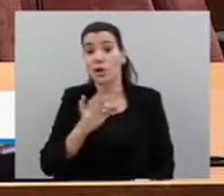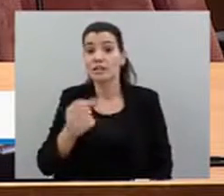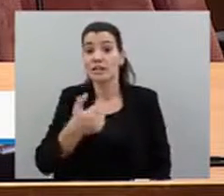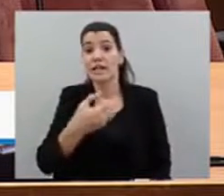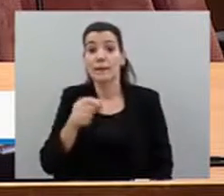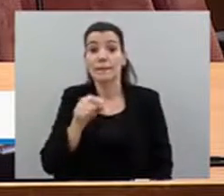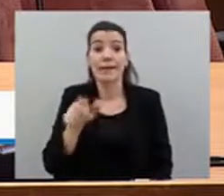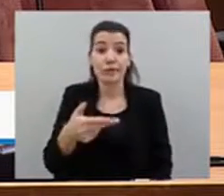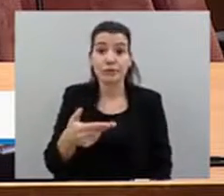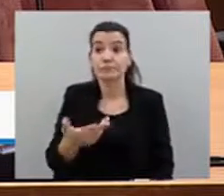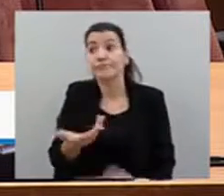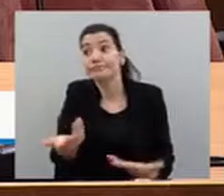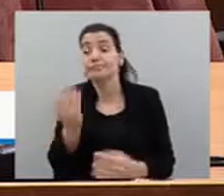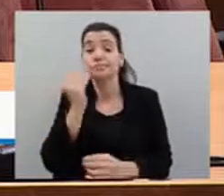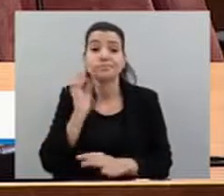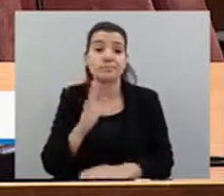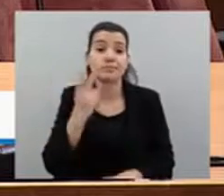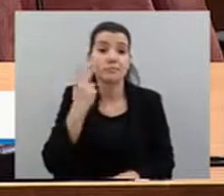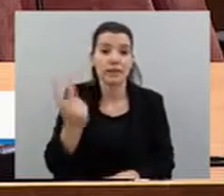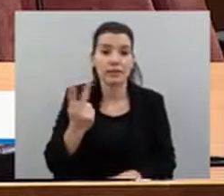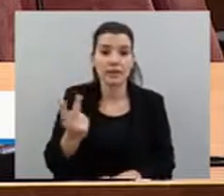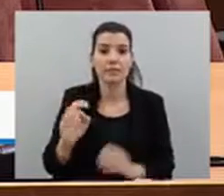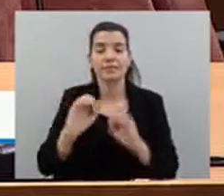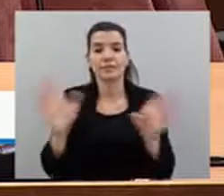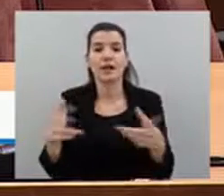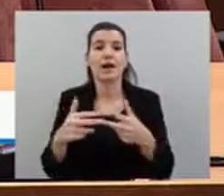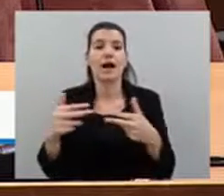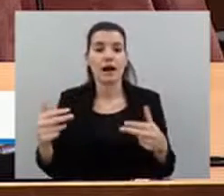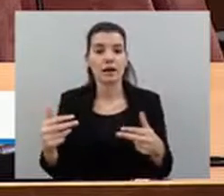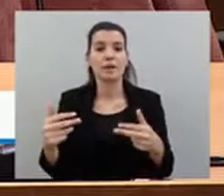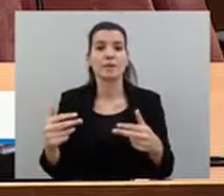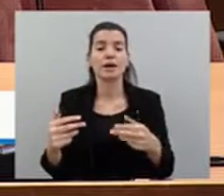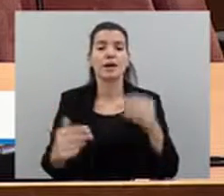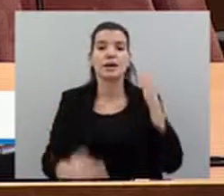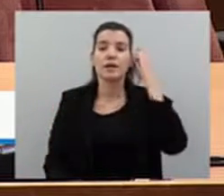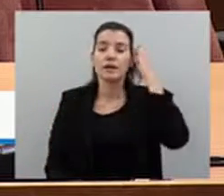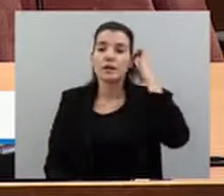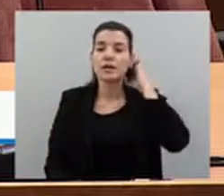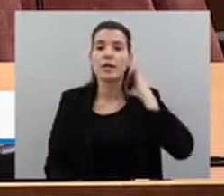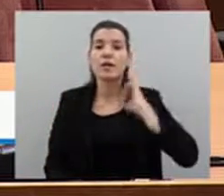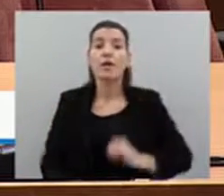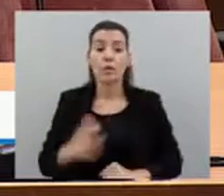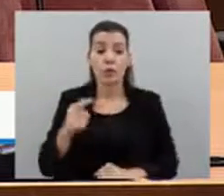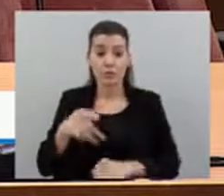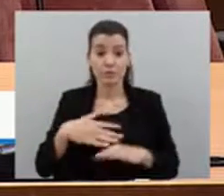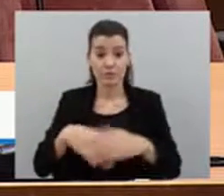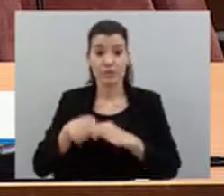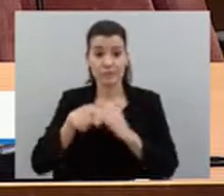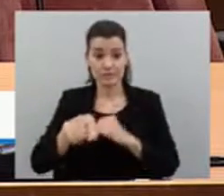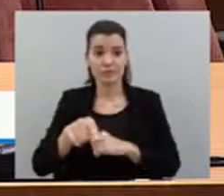parte da vida. Naturalmente que a Câmara Municipal quando instalou esse